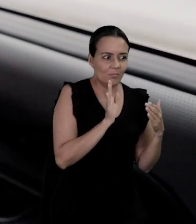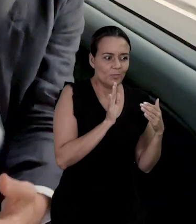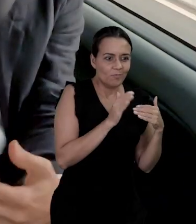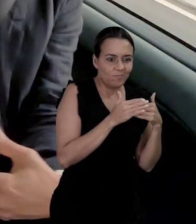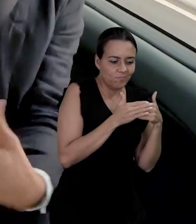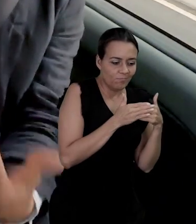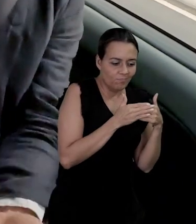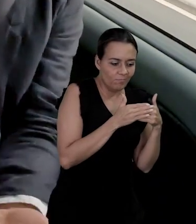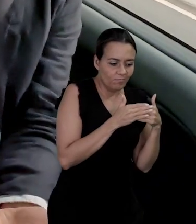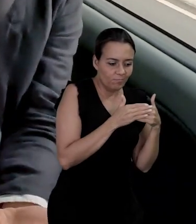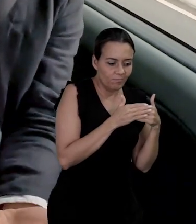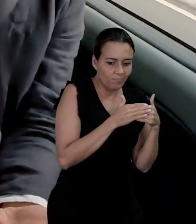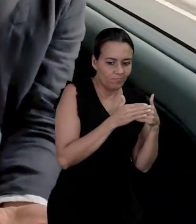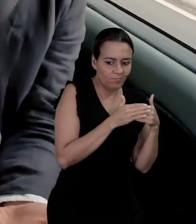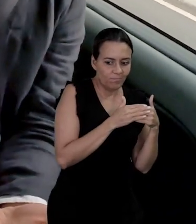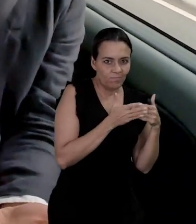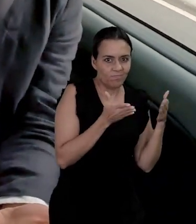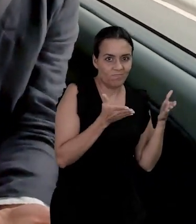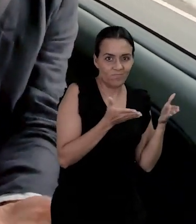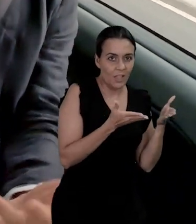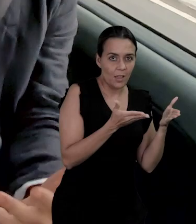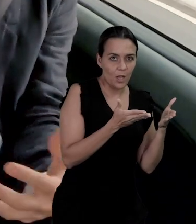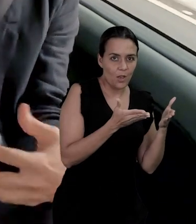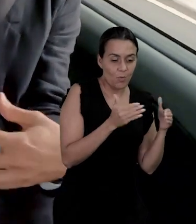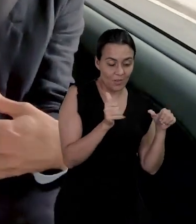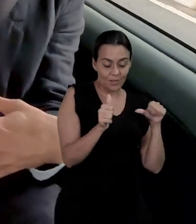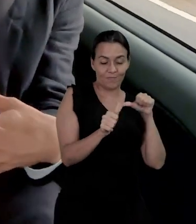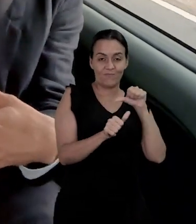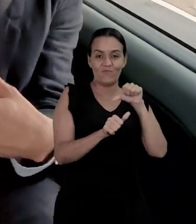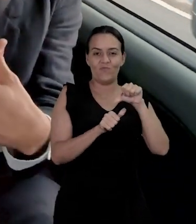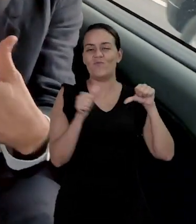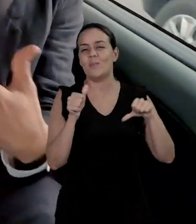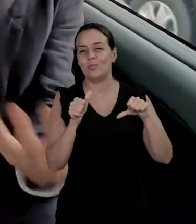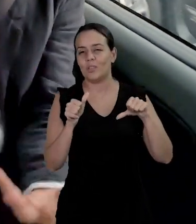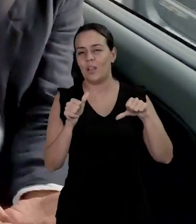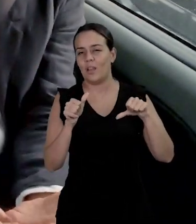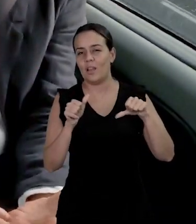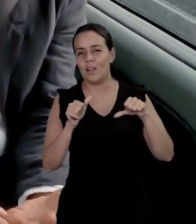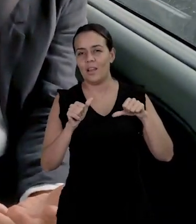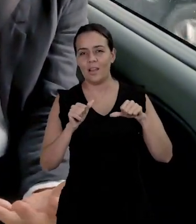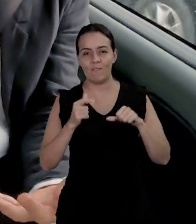que vai ter uma resposta cultural gigantesca. Eu achava que a gente ia ver inovação